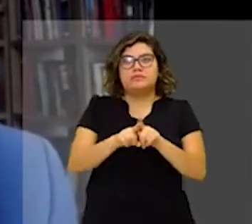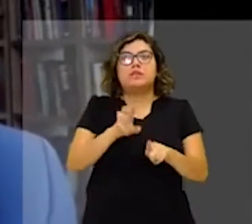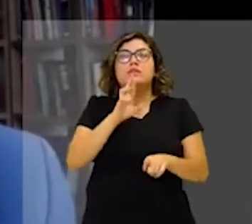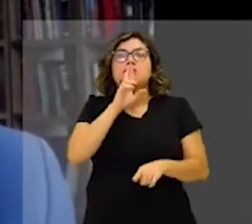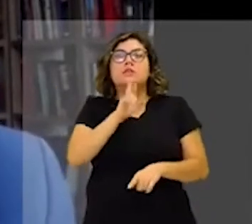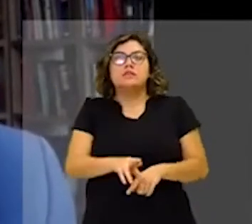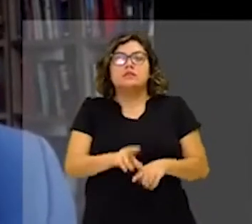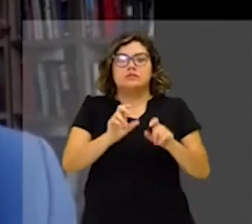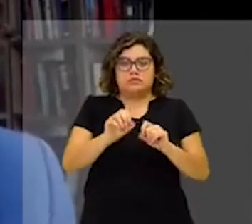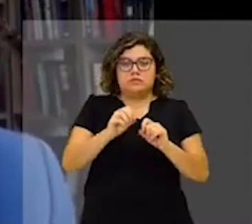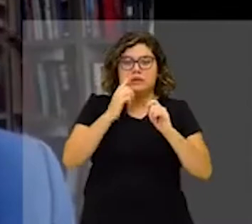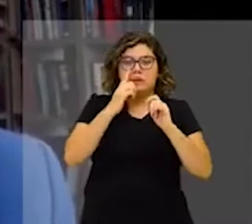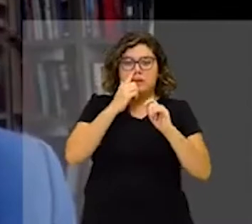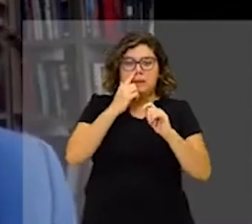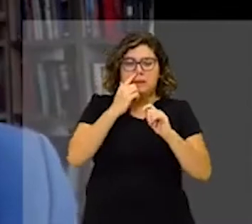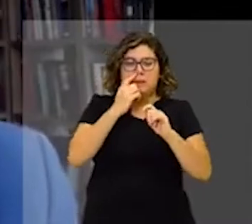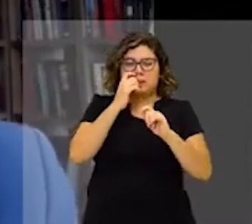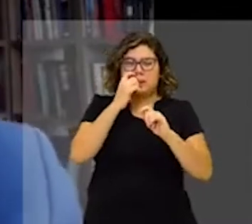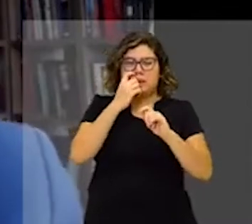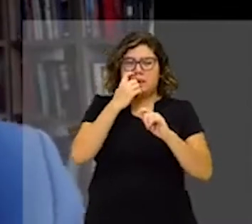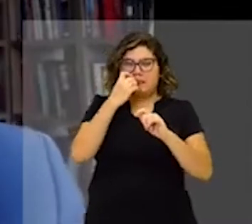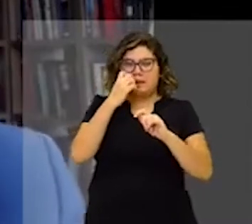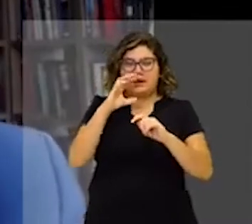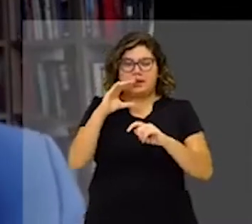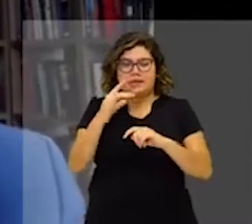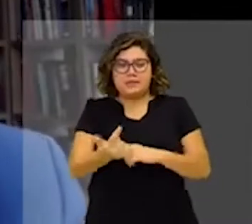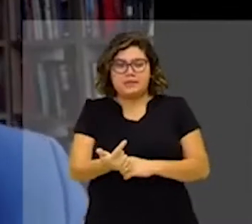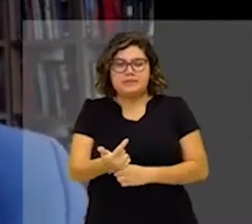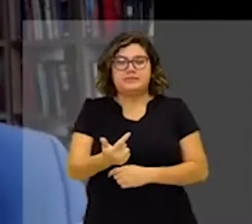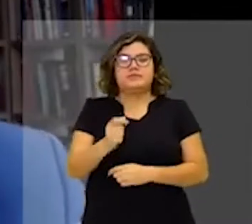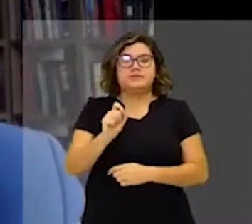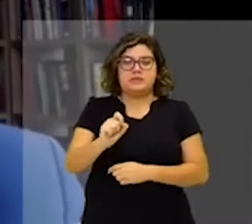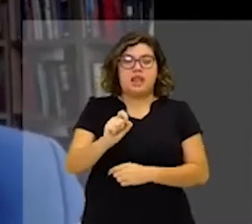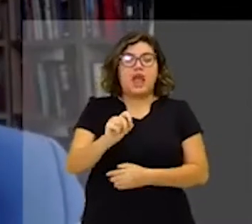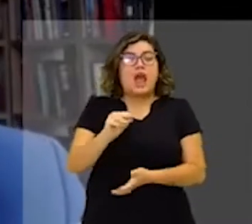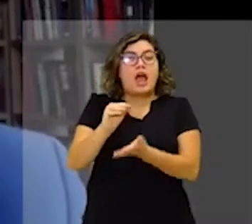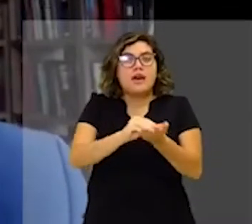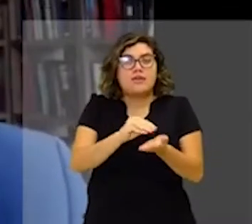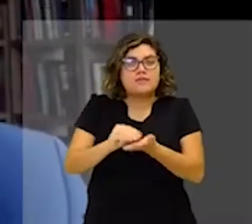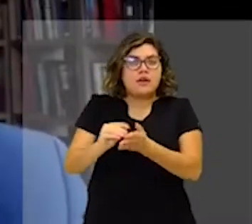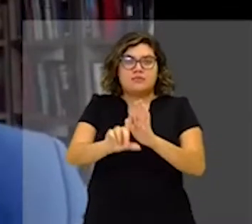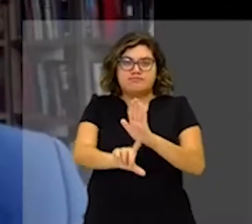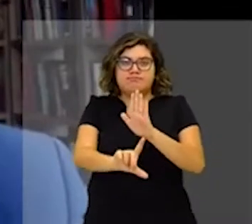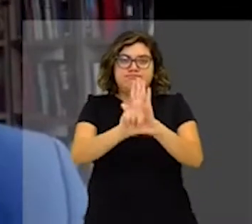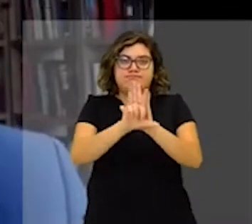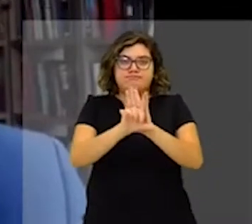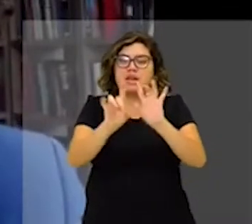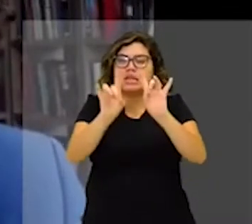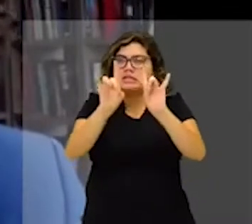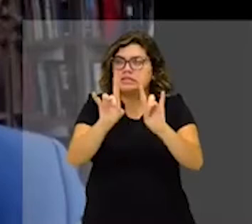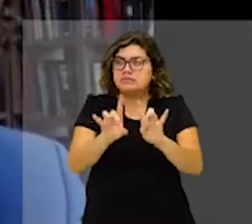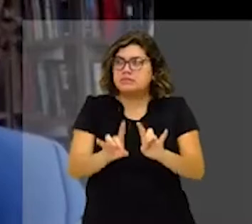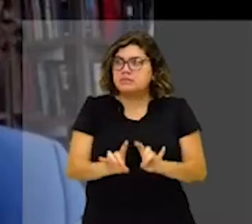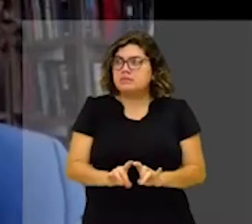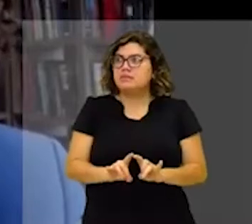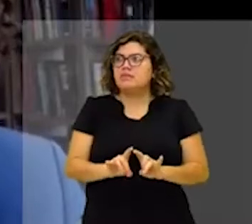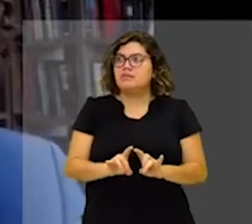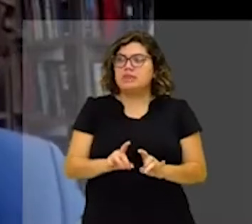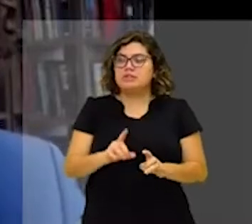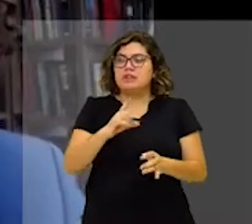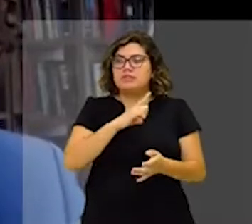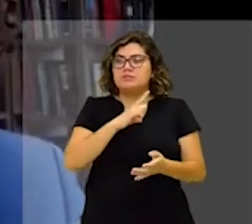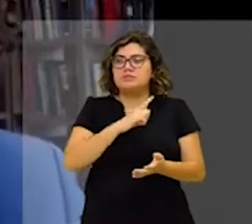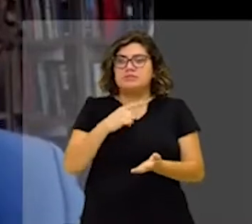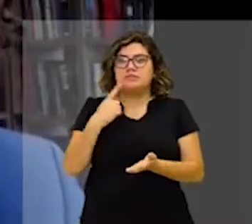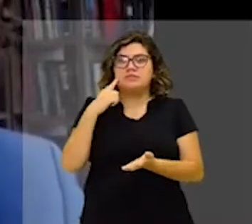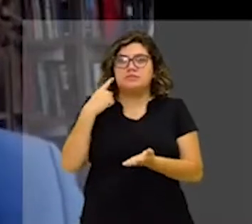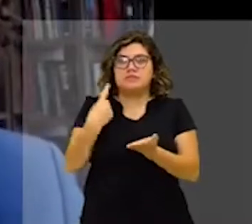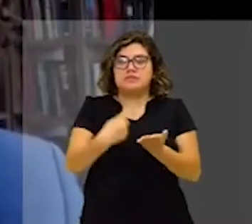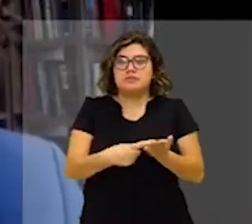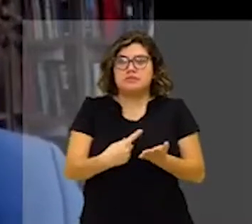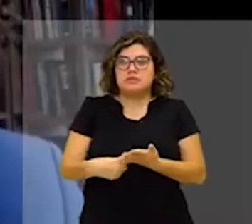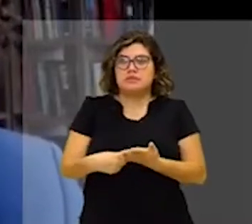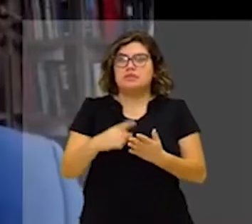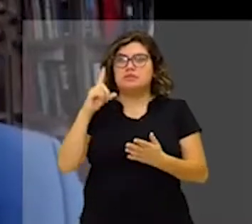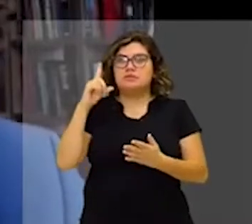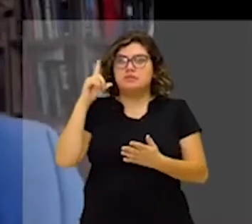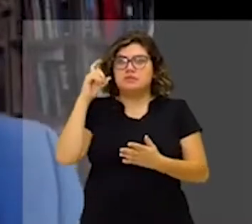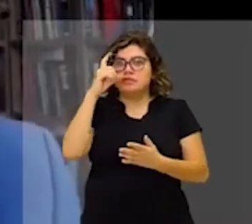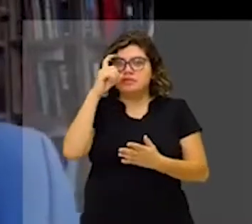um dizendo que claro a falta de uma legislação específica dificulta um pouco mais aplicação na